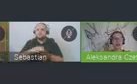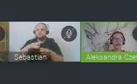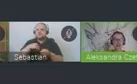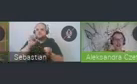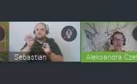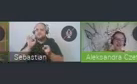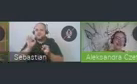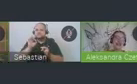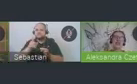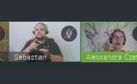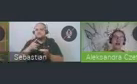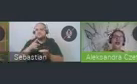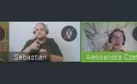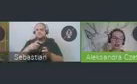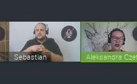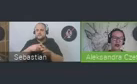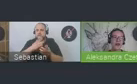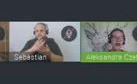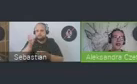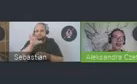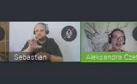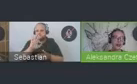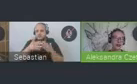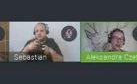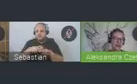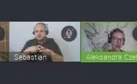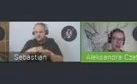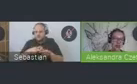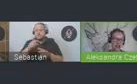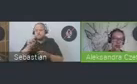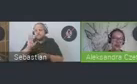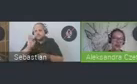że prezentacja jest już wrzucona na stronę. I tak, będą też zaświadczenia.